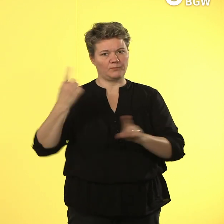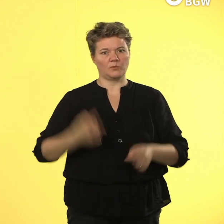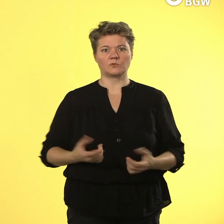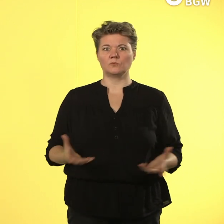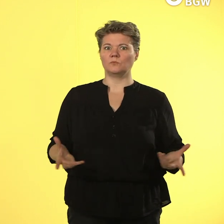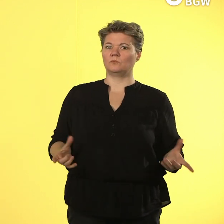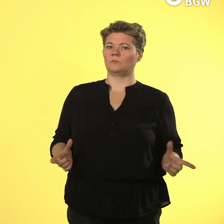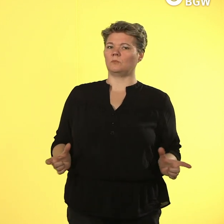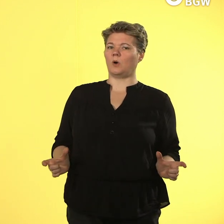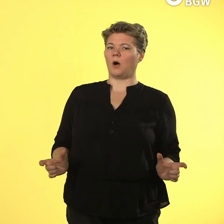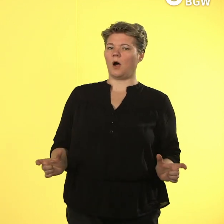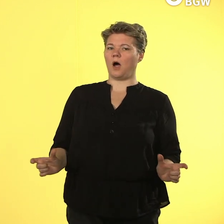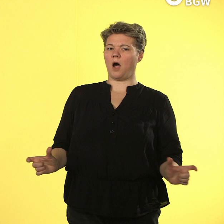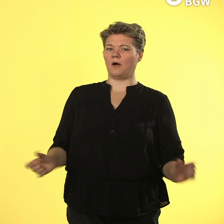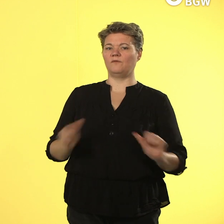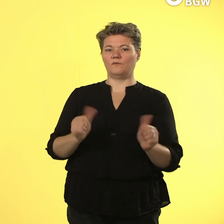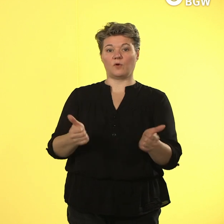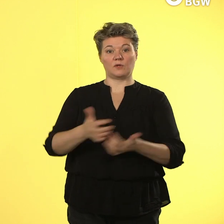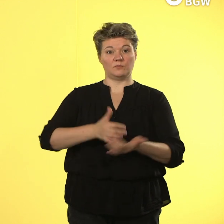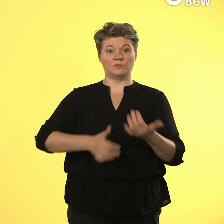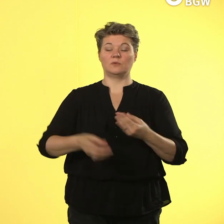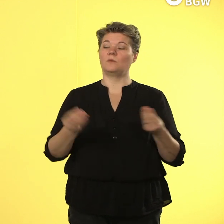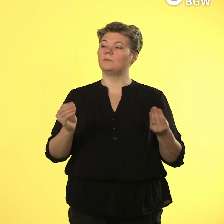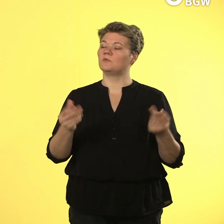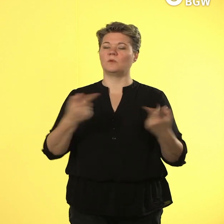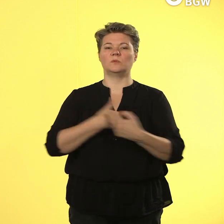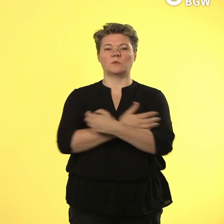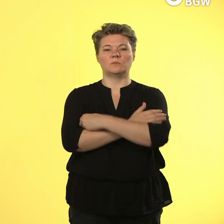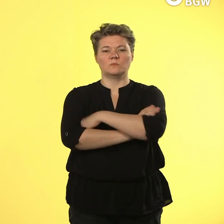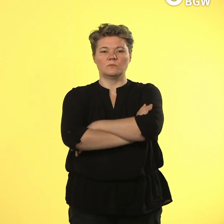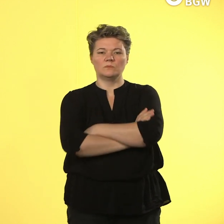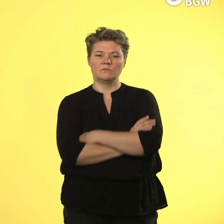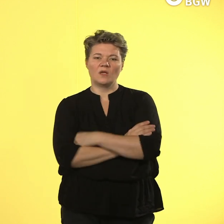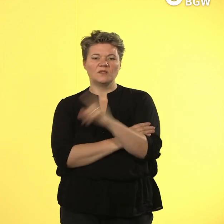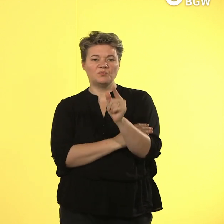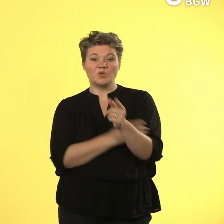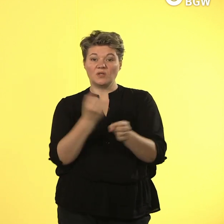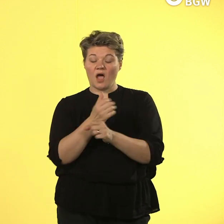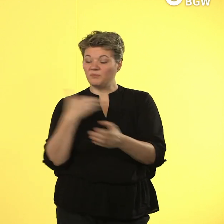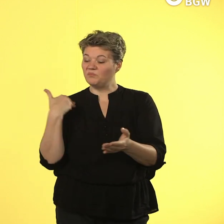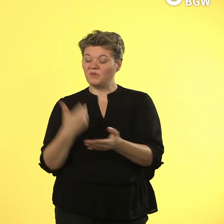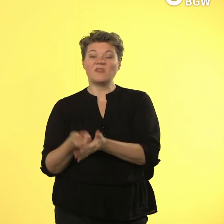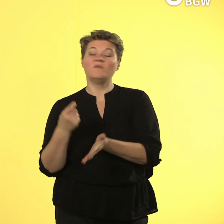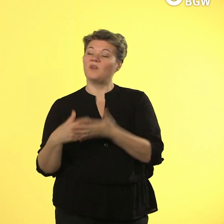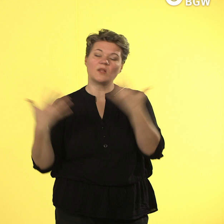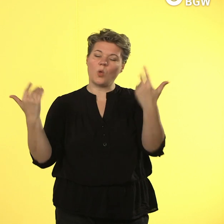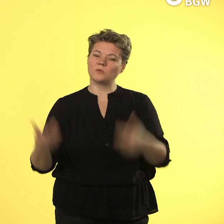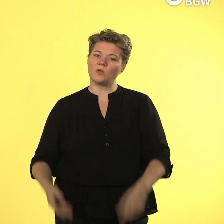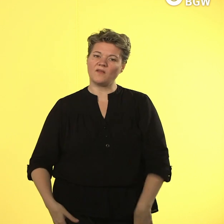Ich saß da so: "Toll, das heißt, es war nichts wert, oder?" Nie, wenn jemand geschlagen wurde, ist nie einer von denen gekommen. Aber jetzt heißt es, es war alles nichts wert,